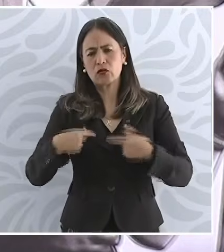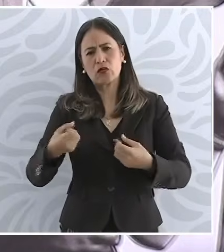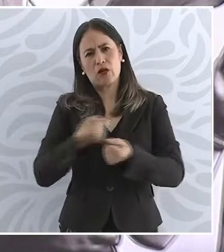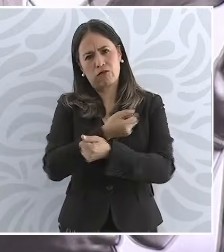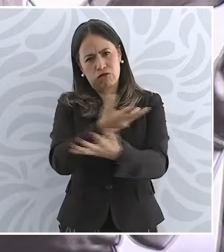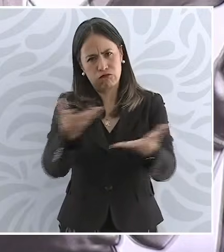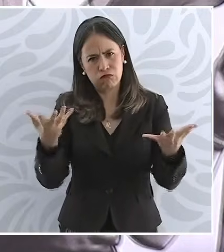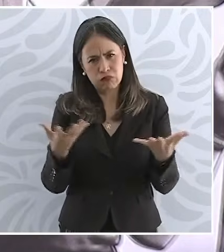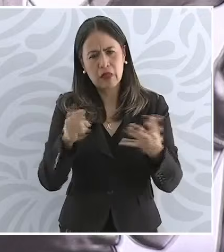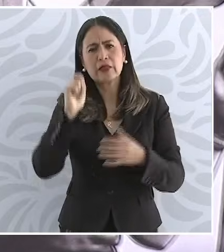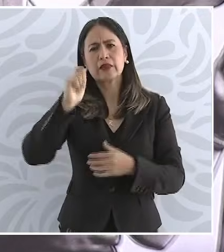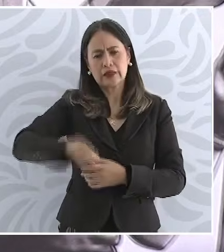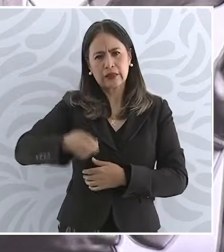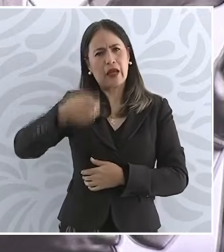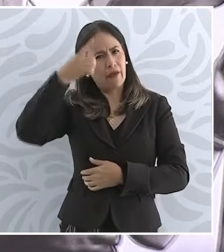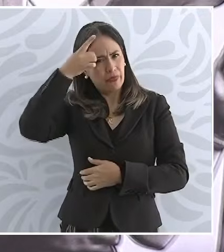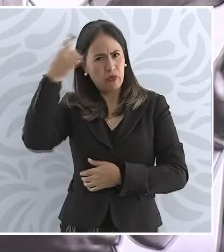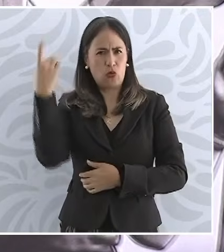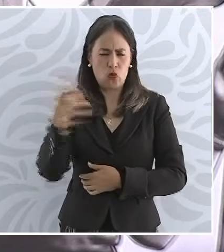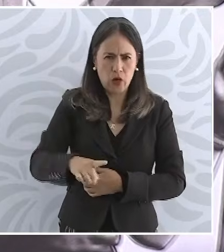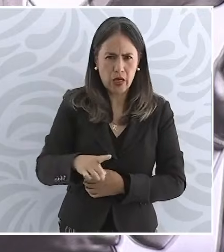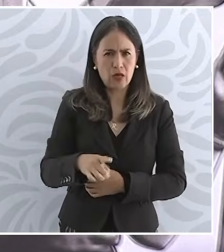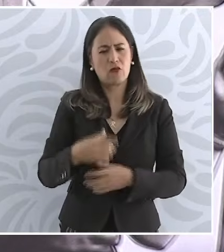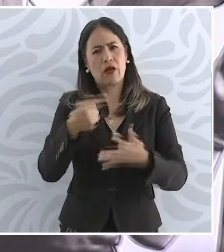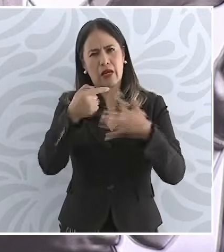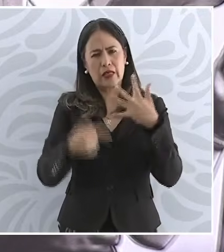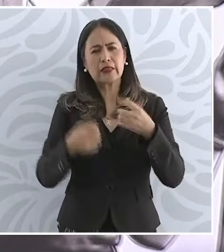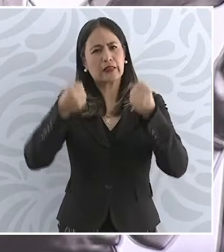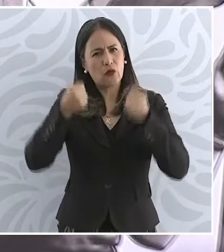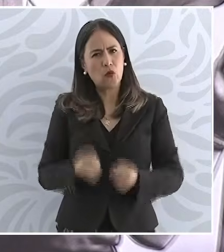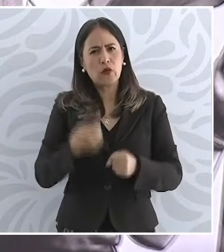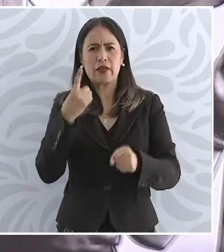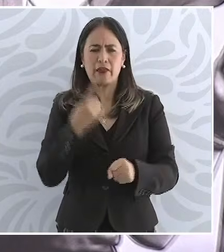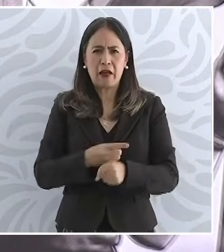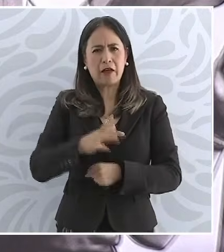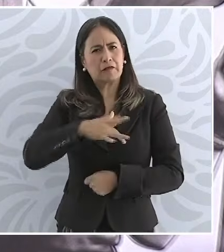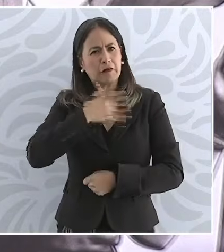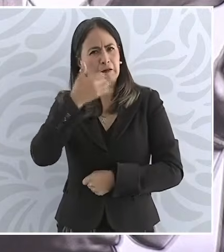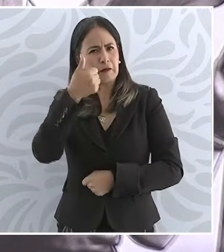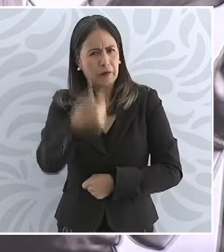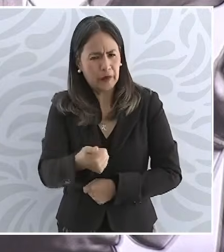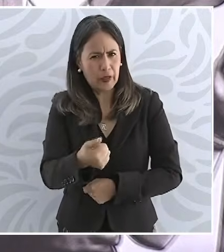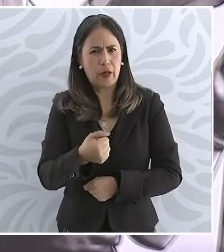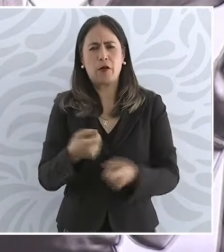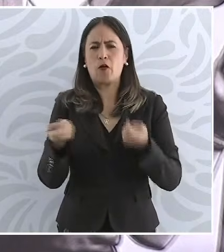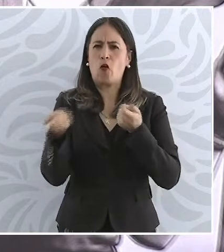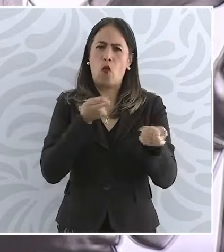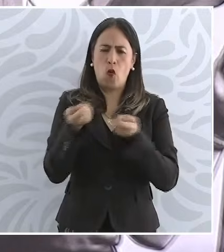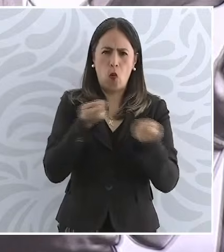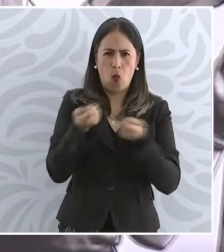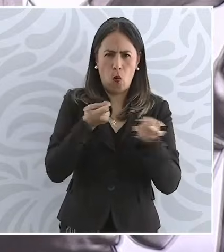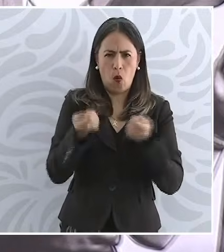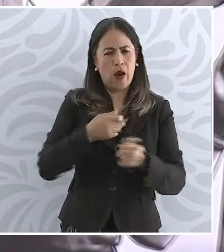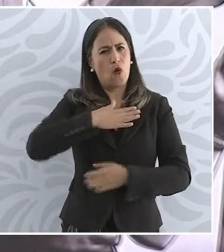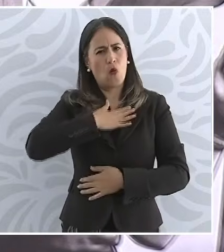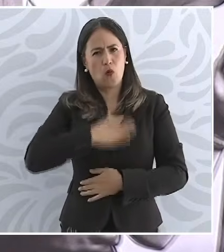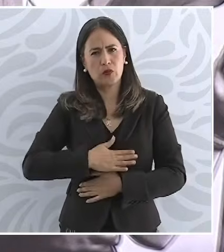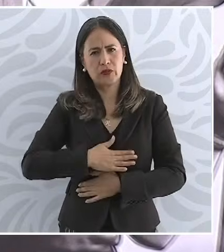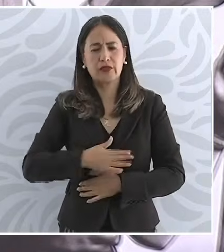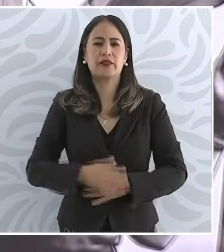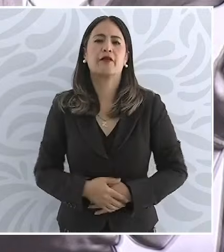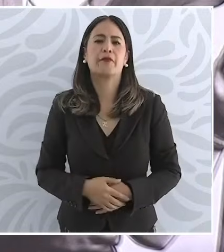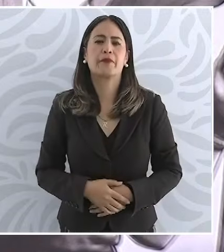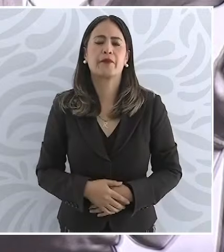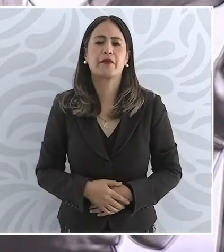de soberanía seguridad bienestar sustentabilidad y Justicia Asimismo participamos de manera activa